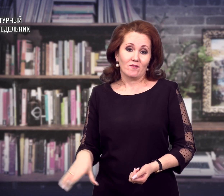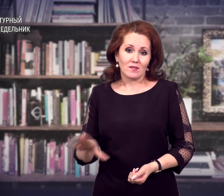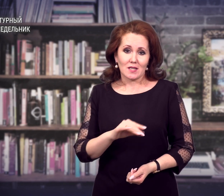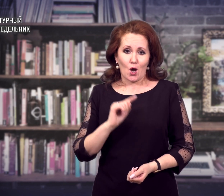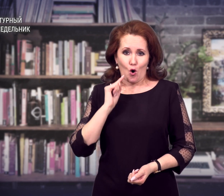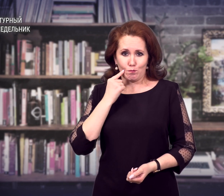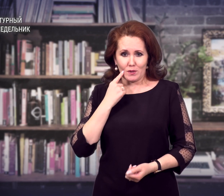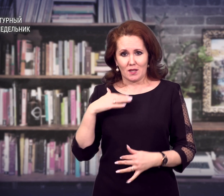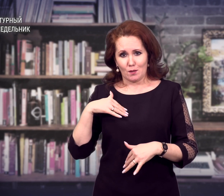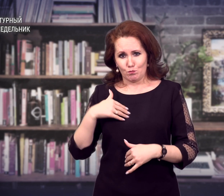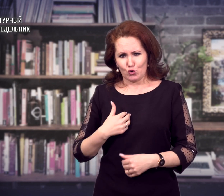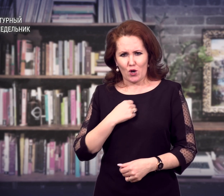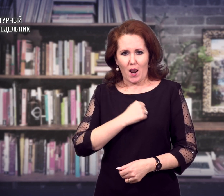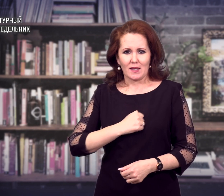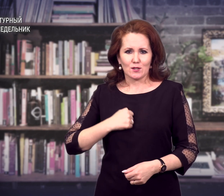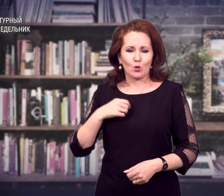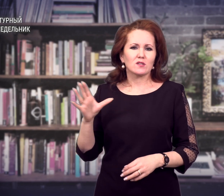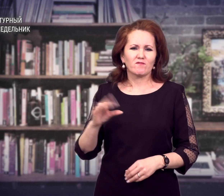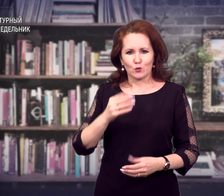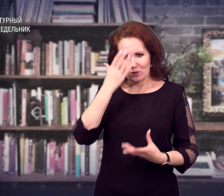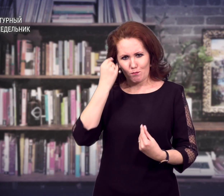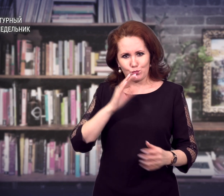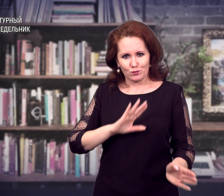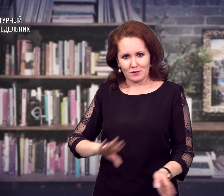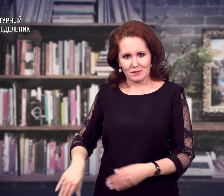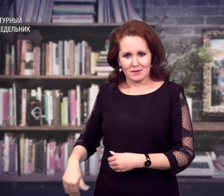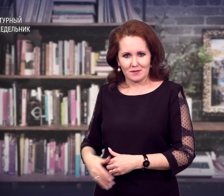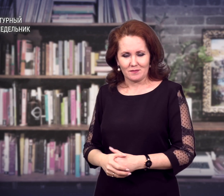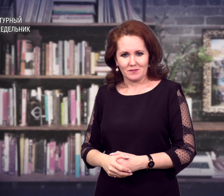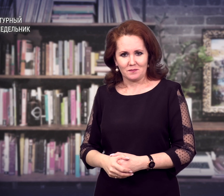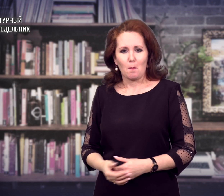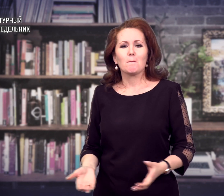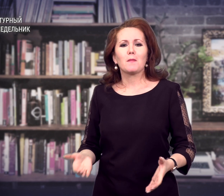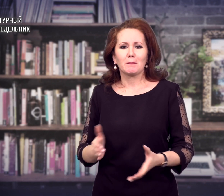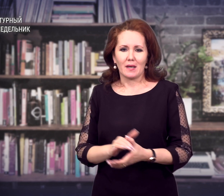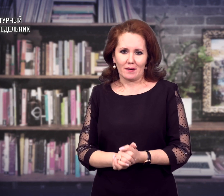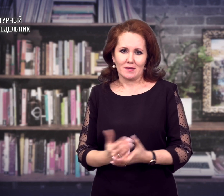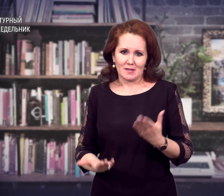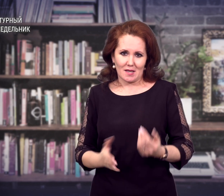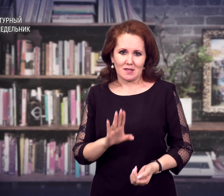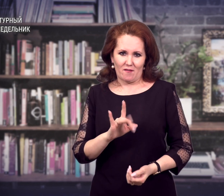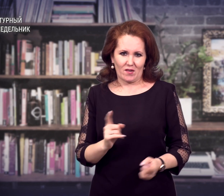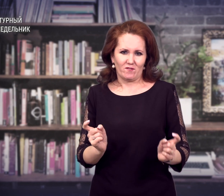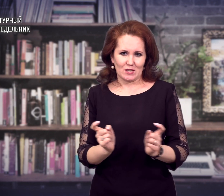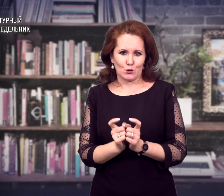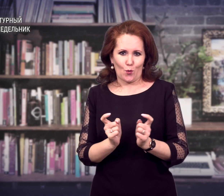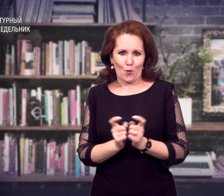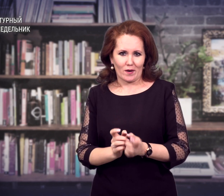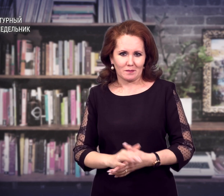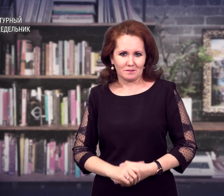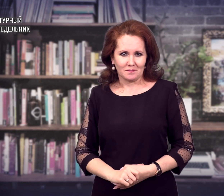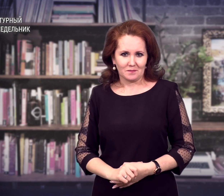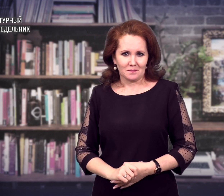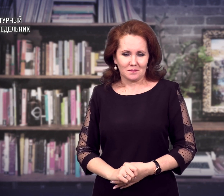Все обиды, печали и злость - всё забудется! Помиритесь, если вы в ссоре!